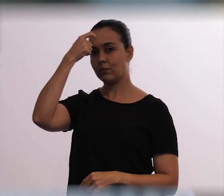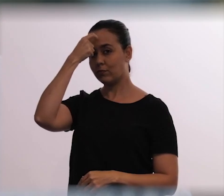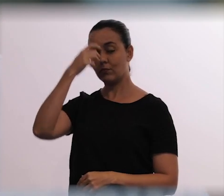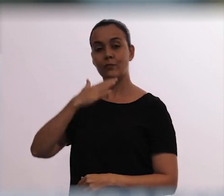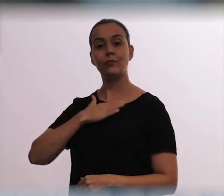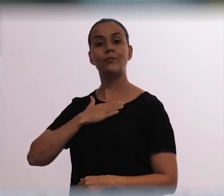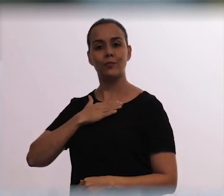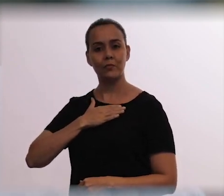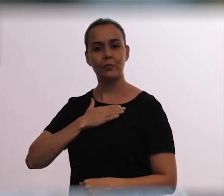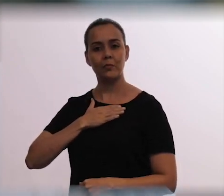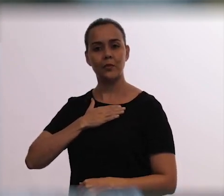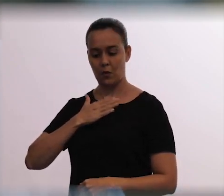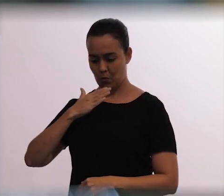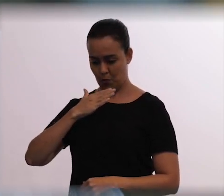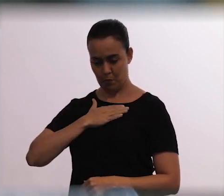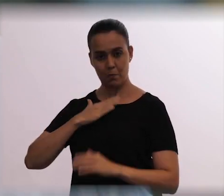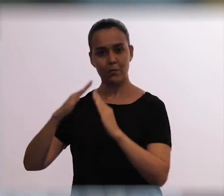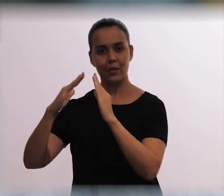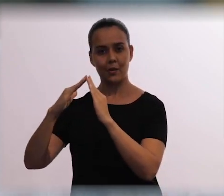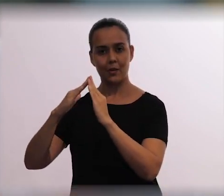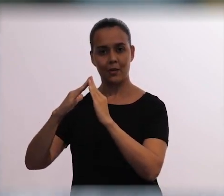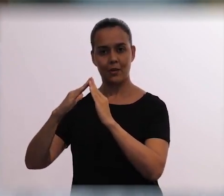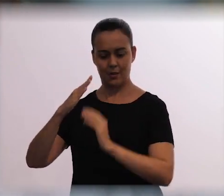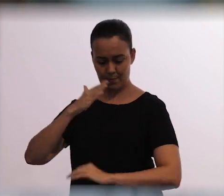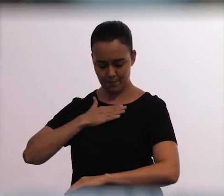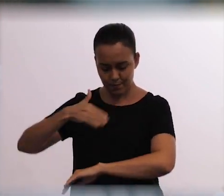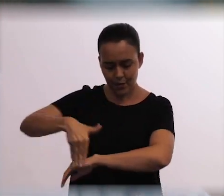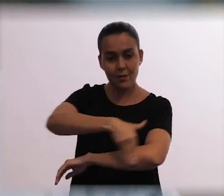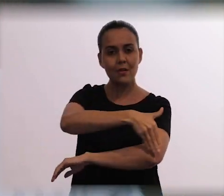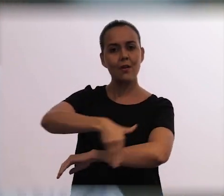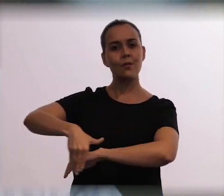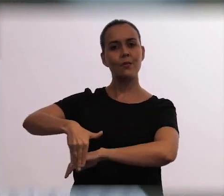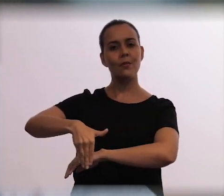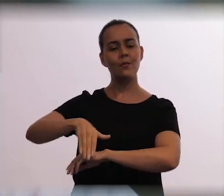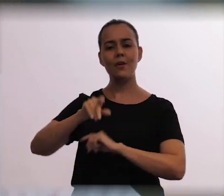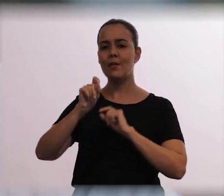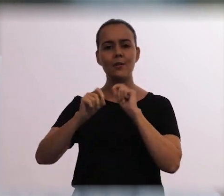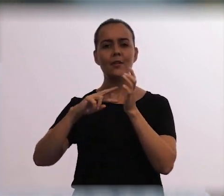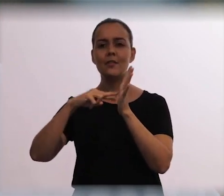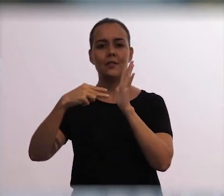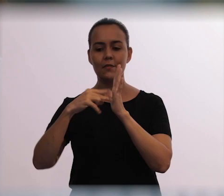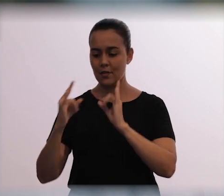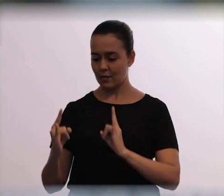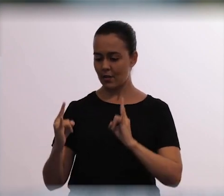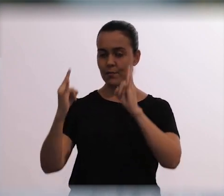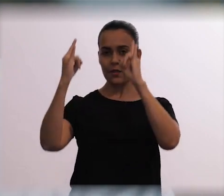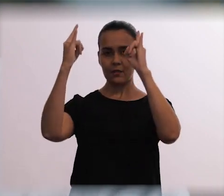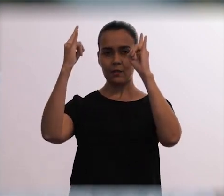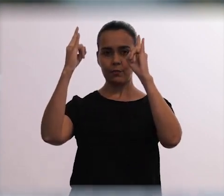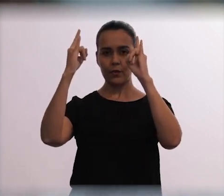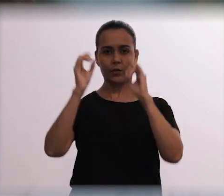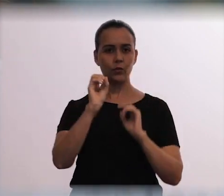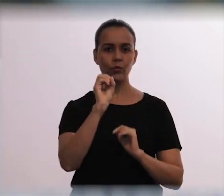O que é a casa, o que é rua, o que é morar num apartamento, o que é morar num bairro central, que passa um monte de carro,